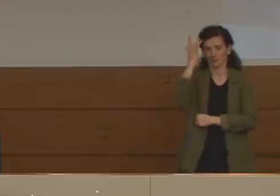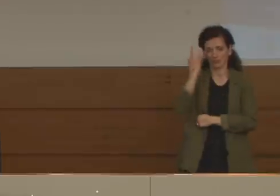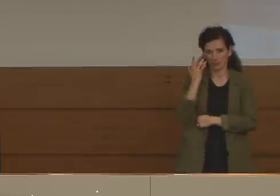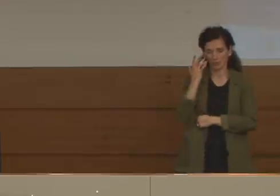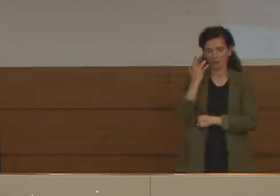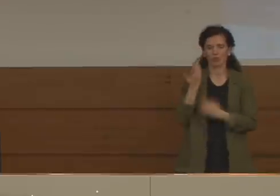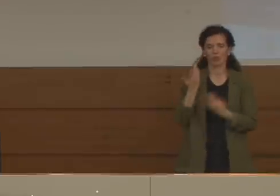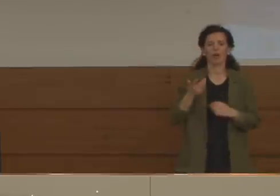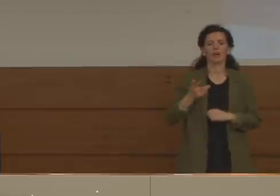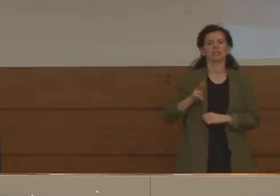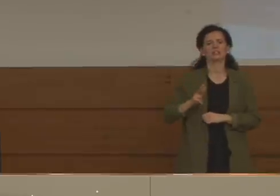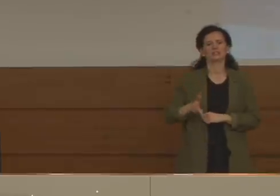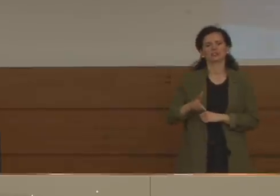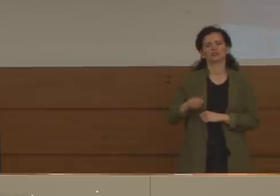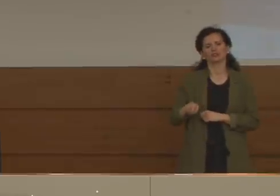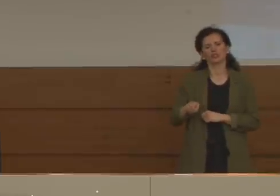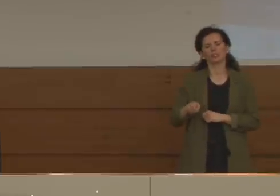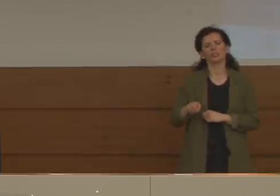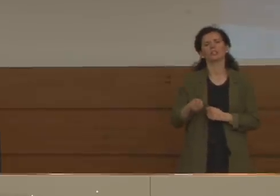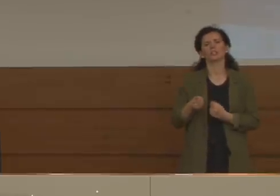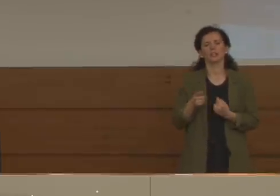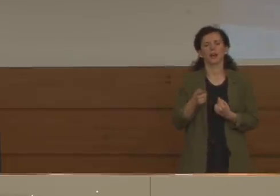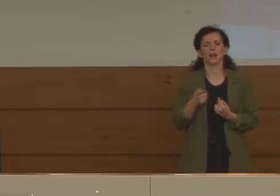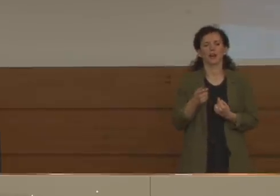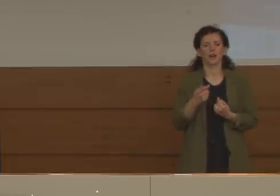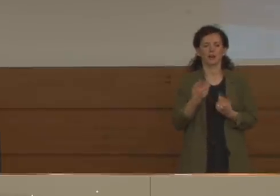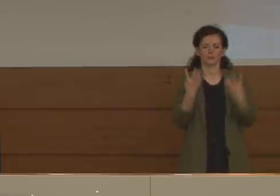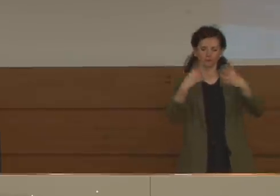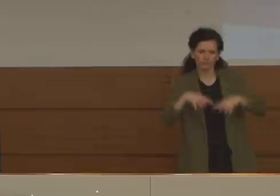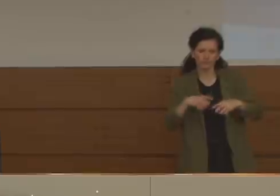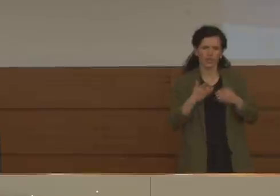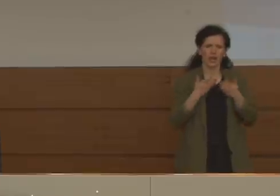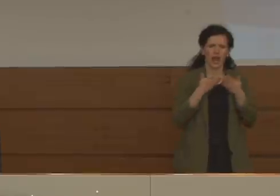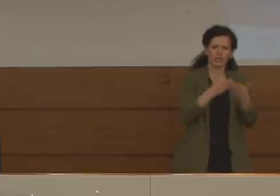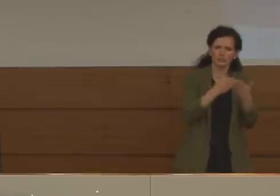attività di assistenza alla popolazione, di misure